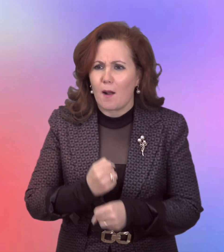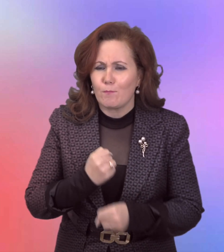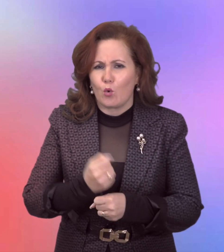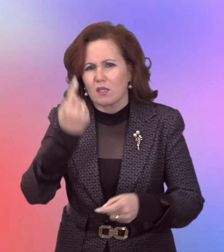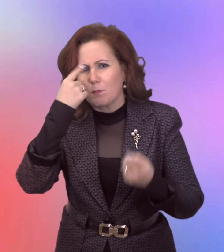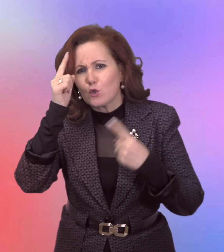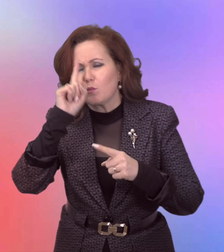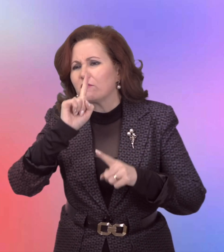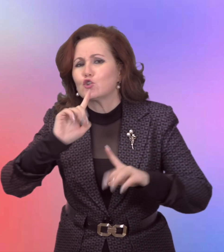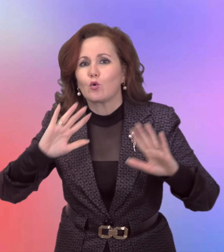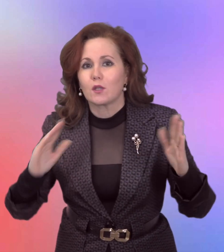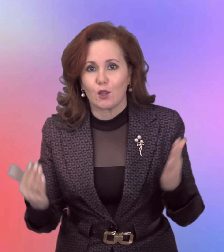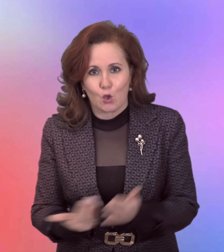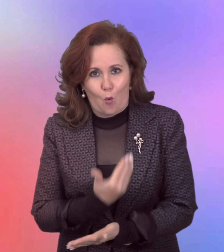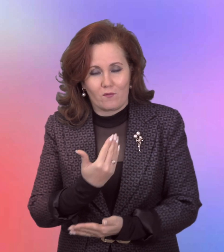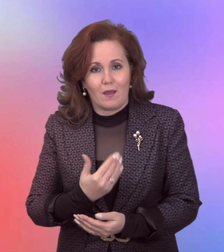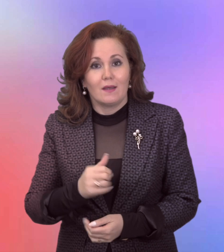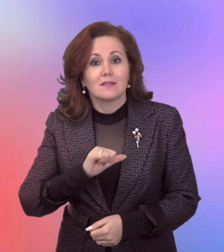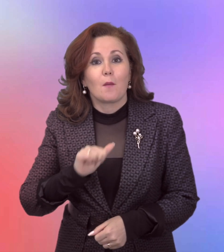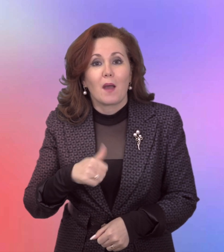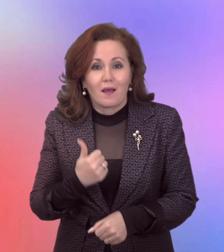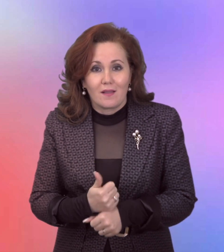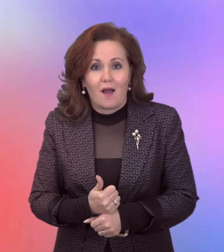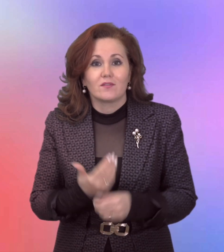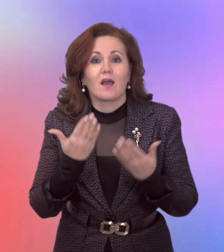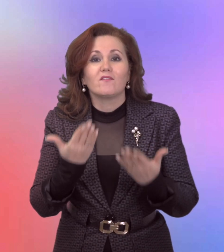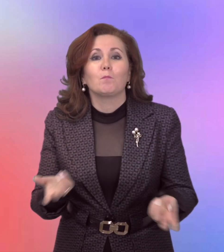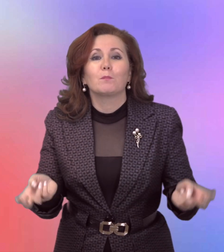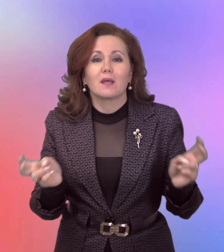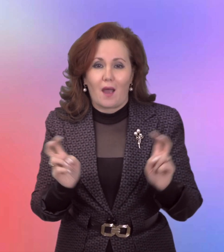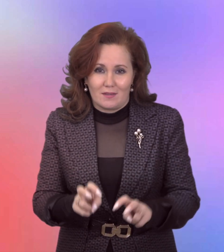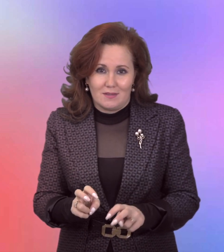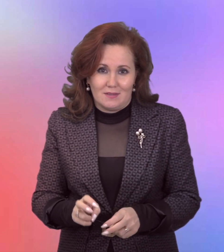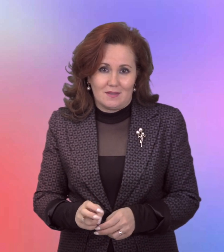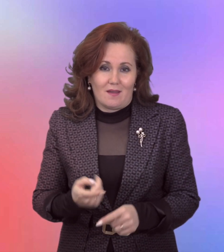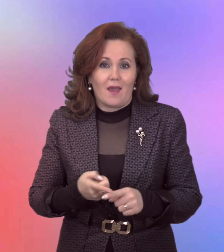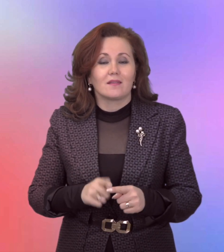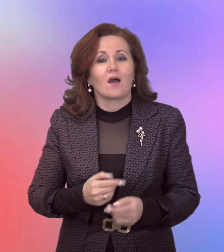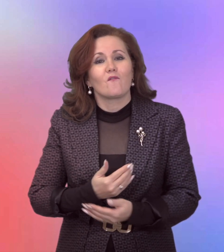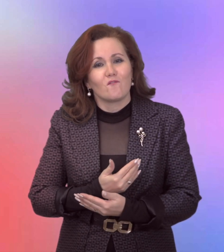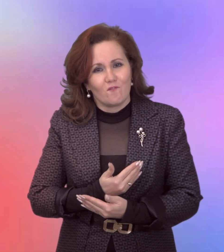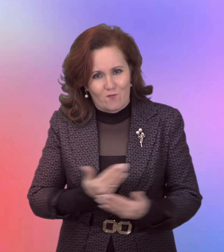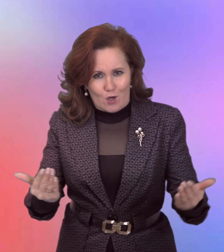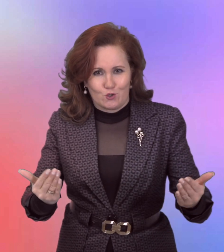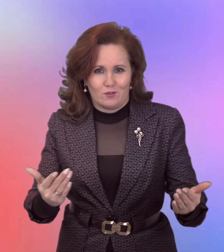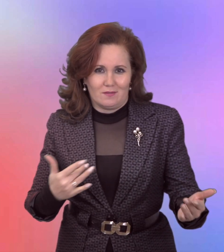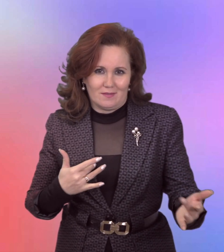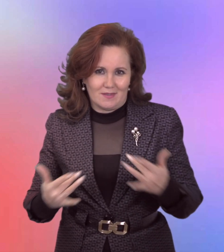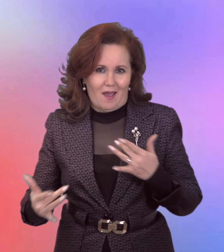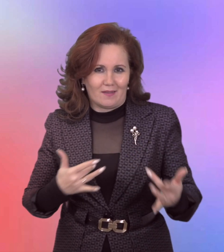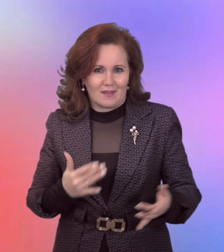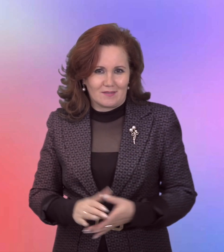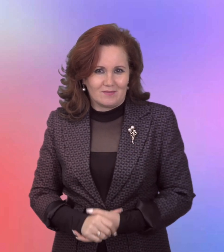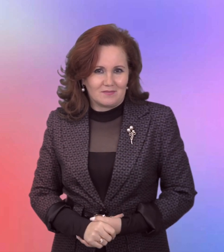придумывать что-то новое! Вы главное — приходите! Это Ваш Театр!